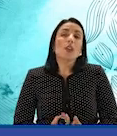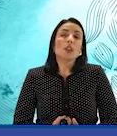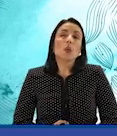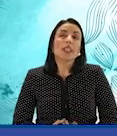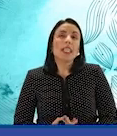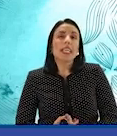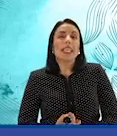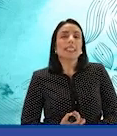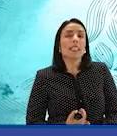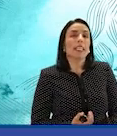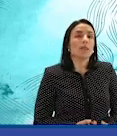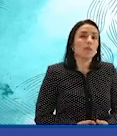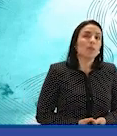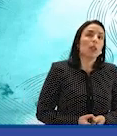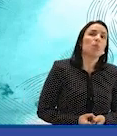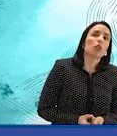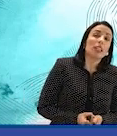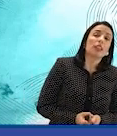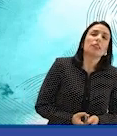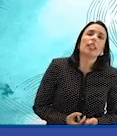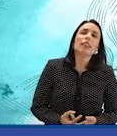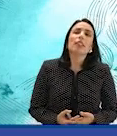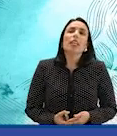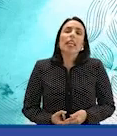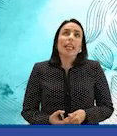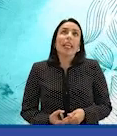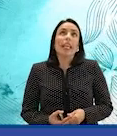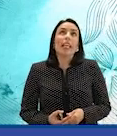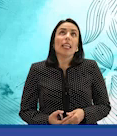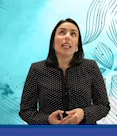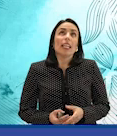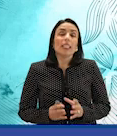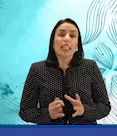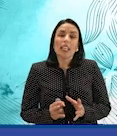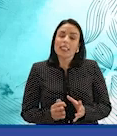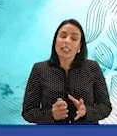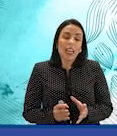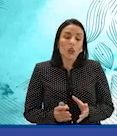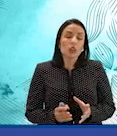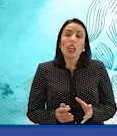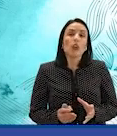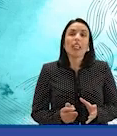resulta importante indicarles que la Contraloría